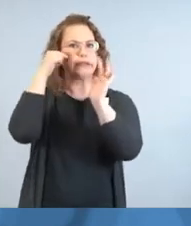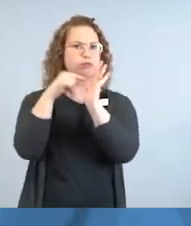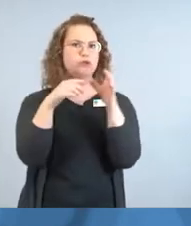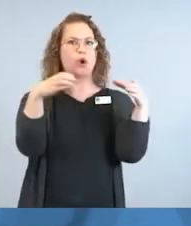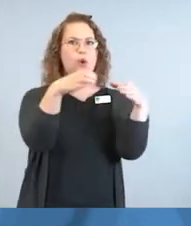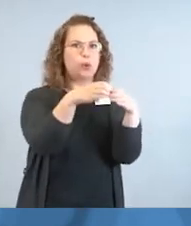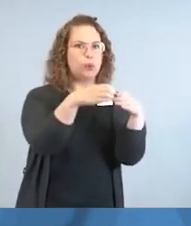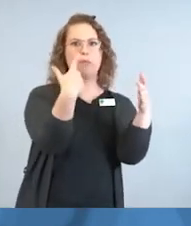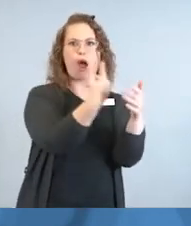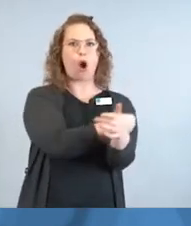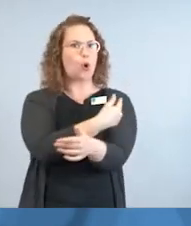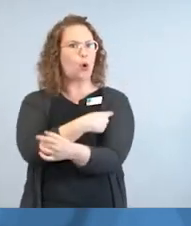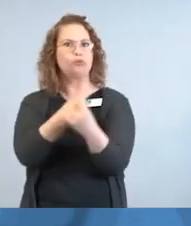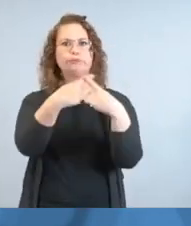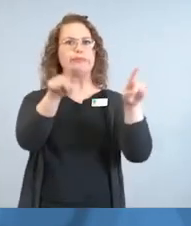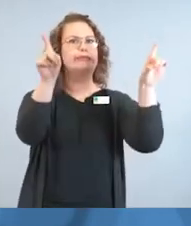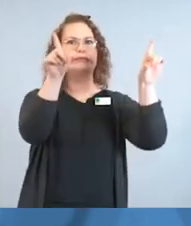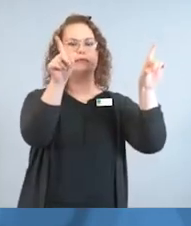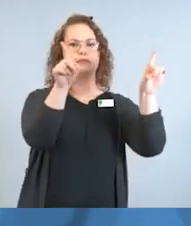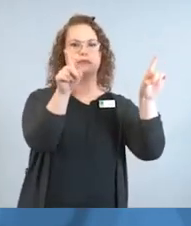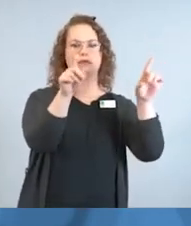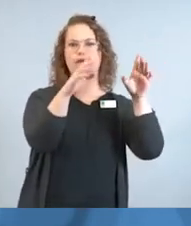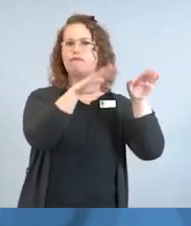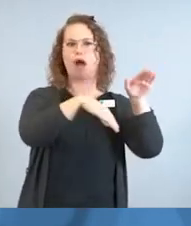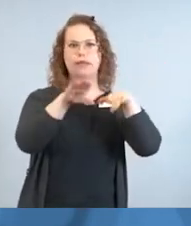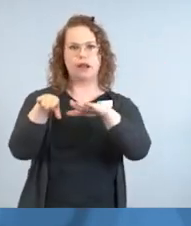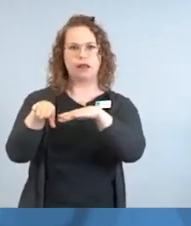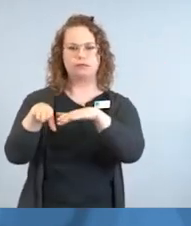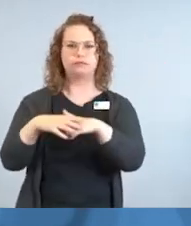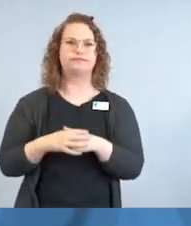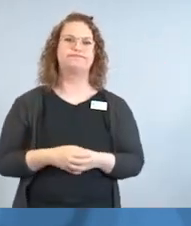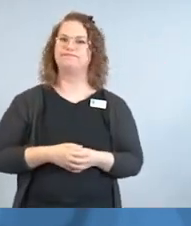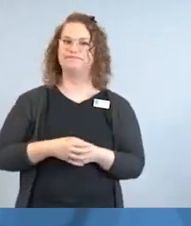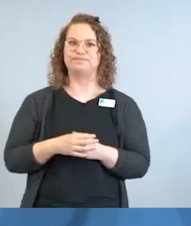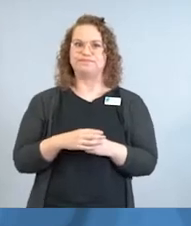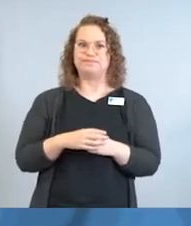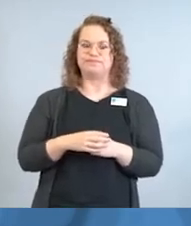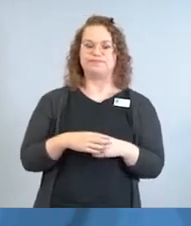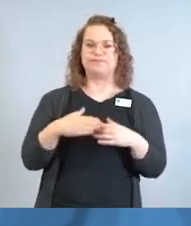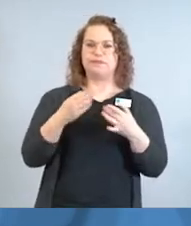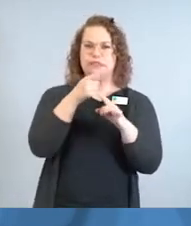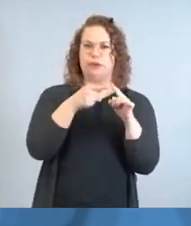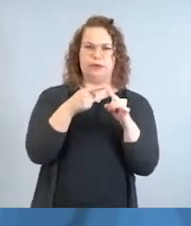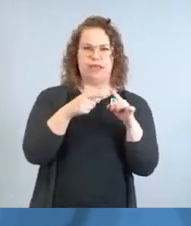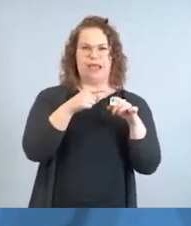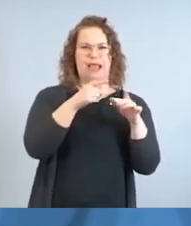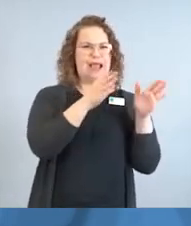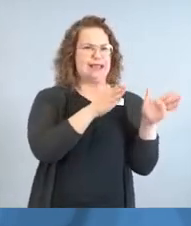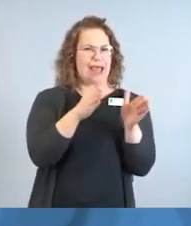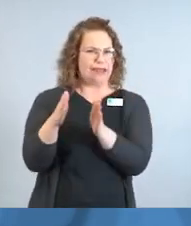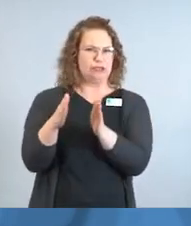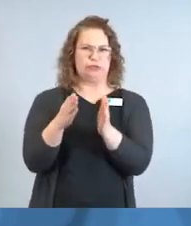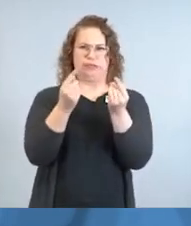Eri ryhmiä ei pitäisi kunnissa rokottaa ihan eri järjestyksessä, vaan tulisi edetä rokotusjärjestyksen mukaisesti.